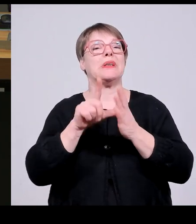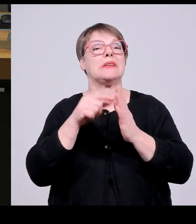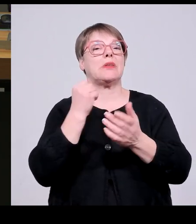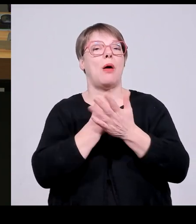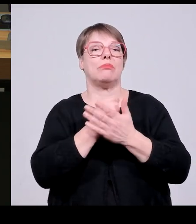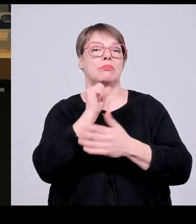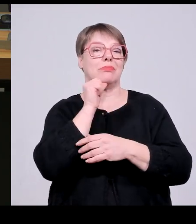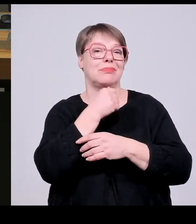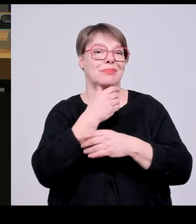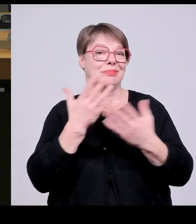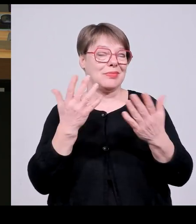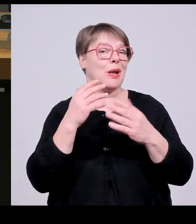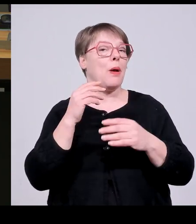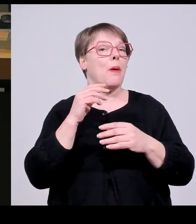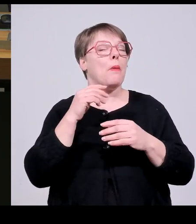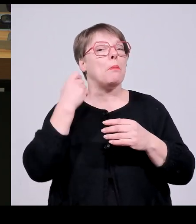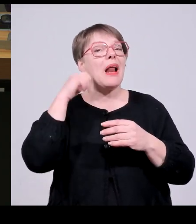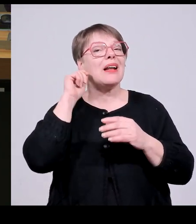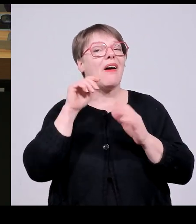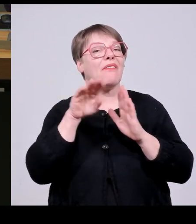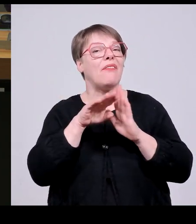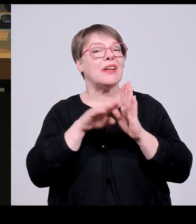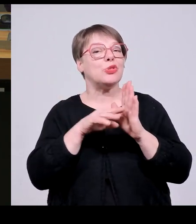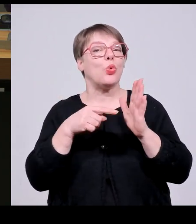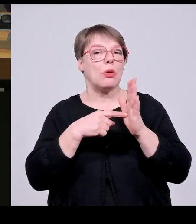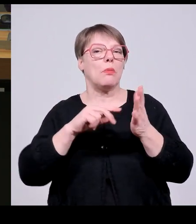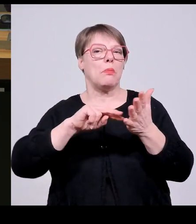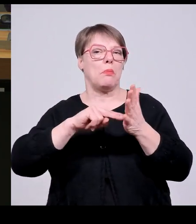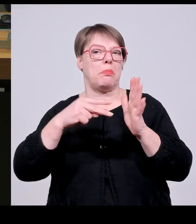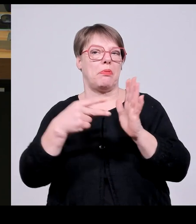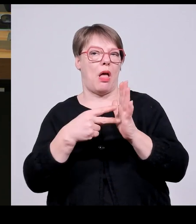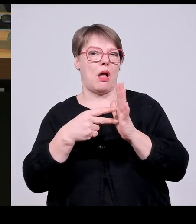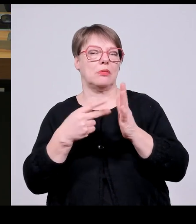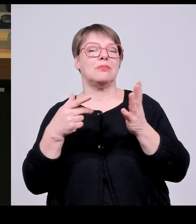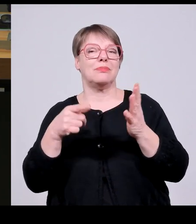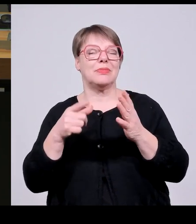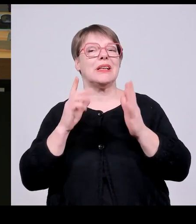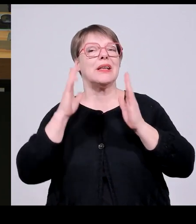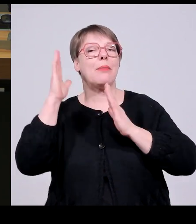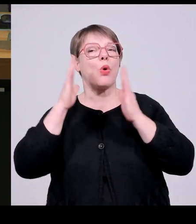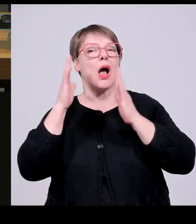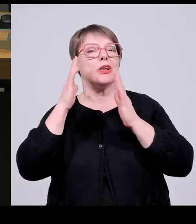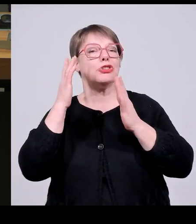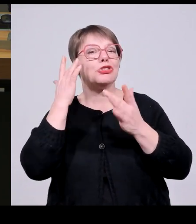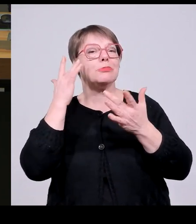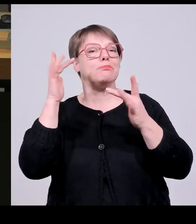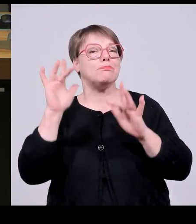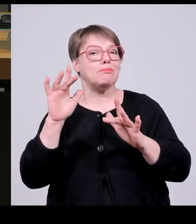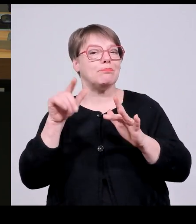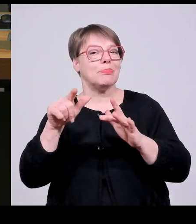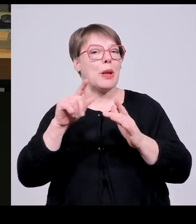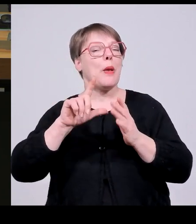der Bezirksämter an dieses Wahlergebnis, an die Zusammensetzung der Bezirksverordnetenversammlungen geknüpft.